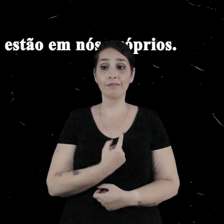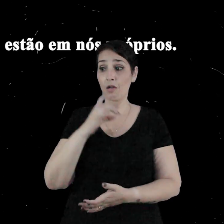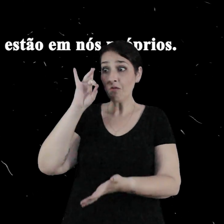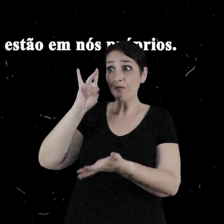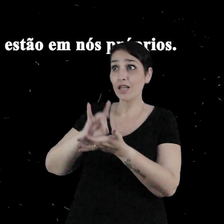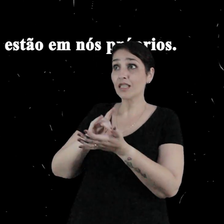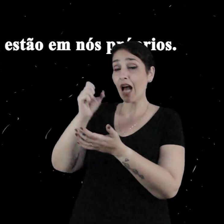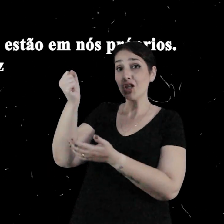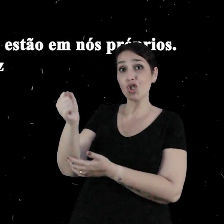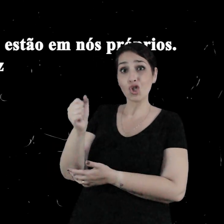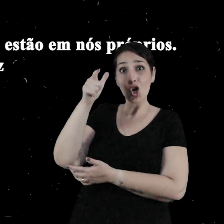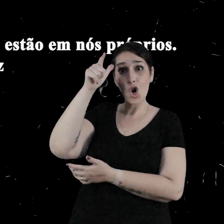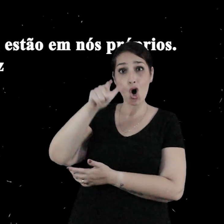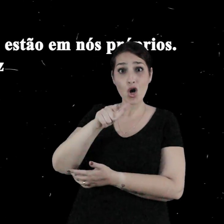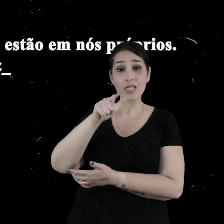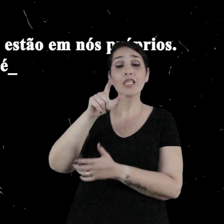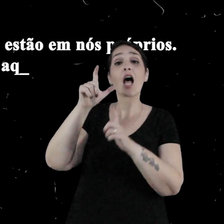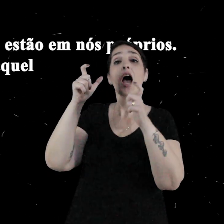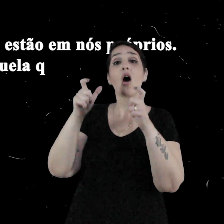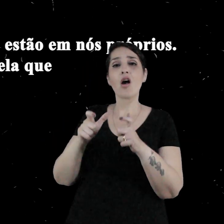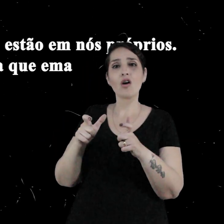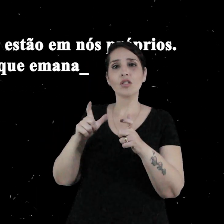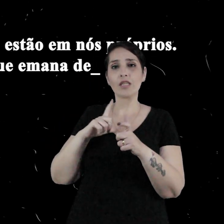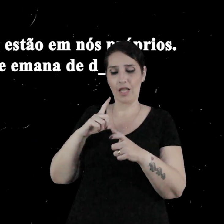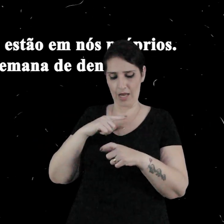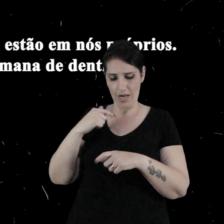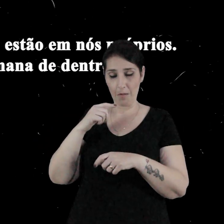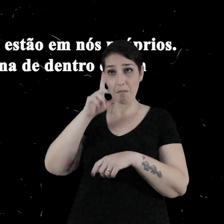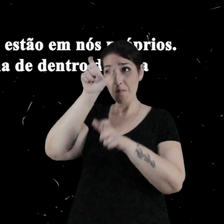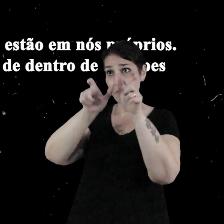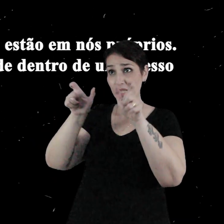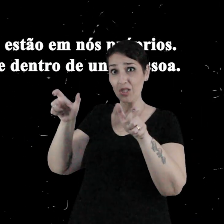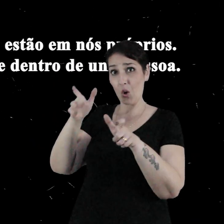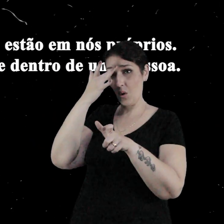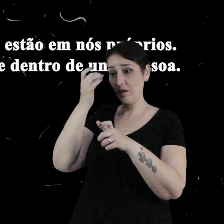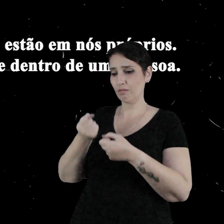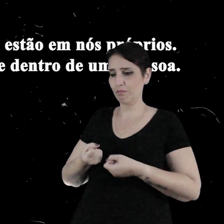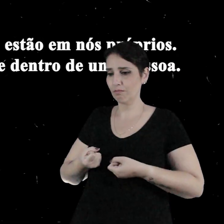A verdadeira luz é aquela que emana de dentro de uma pessoa.